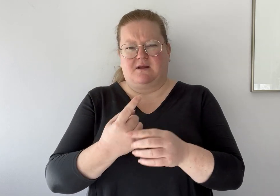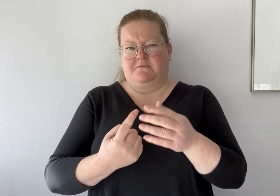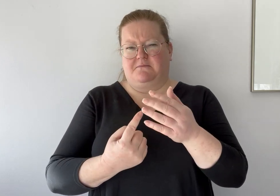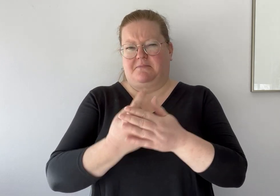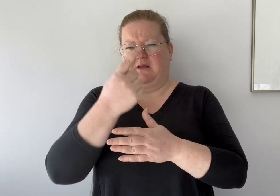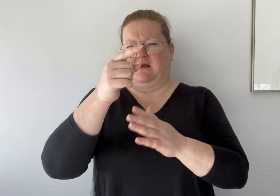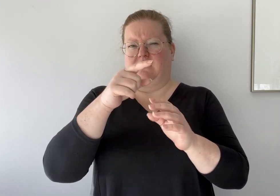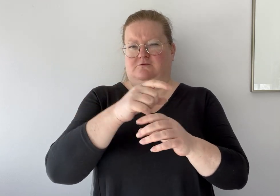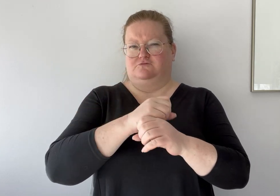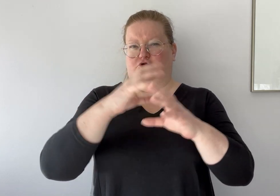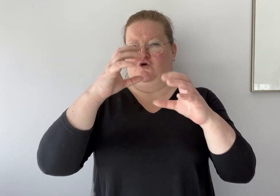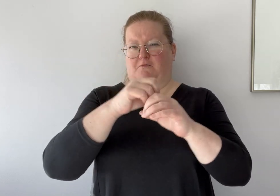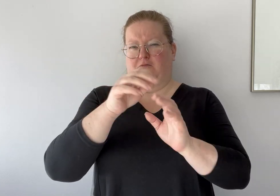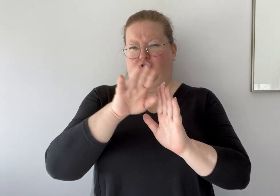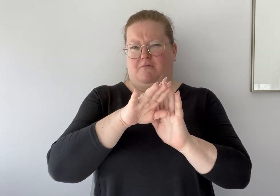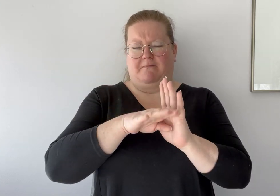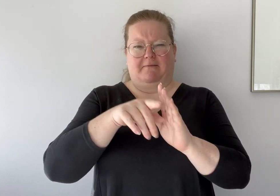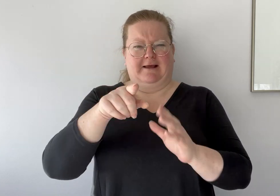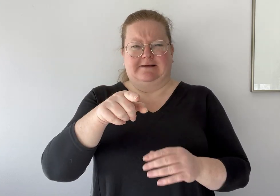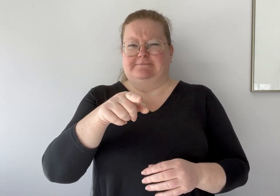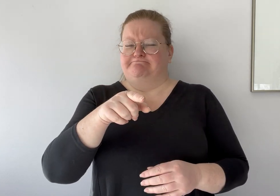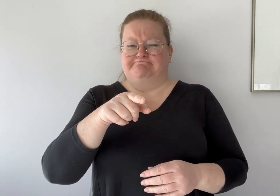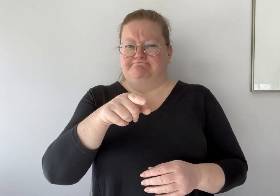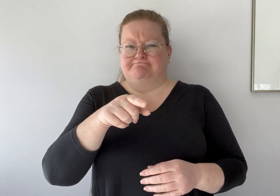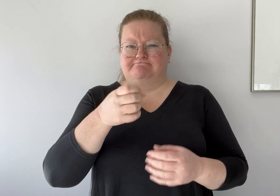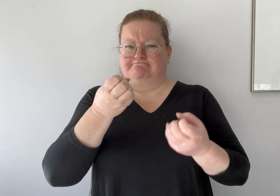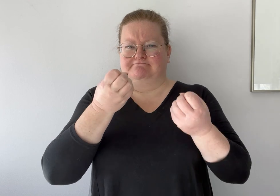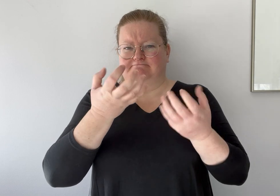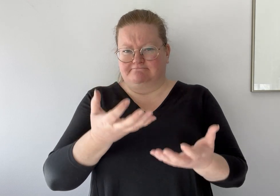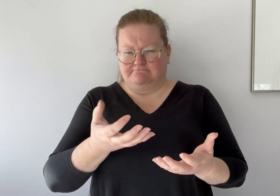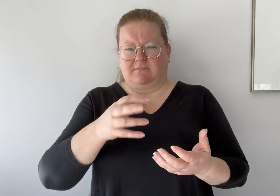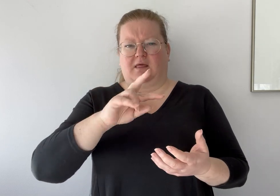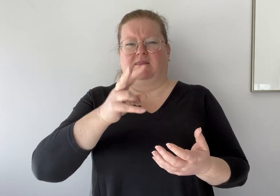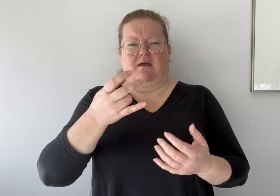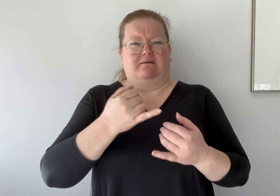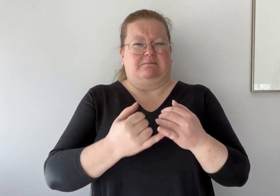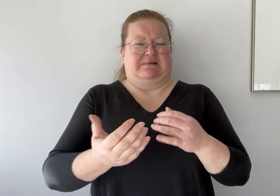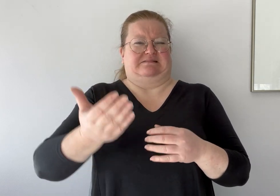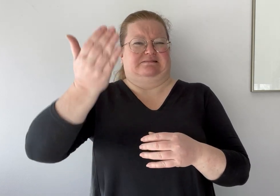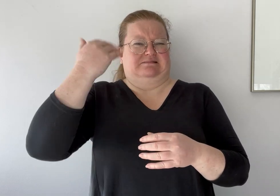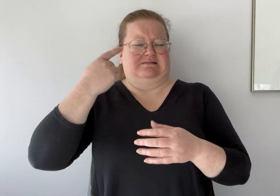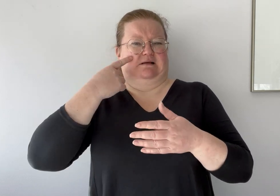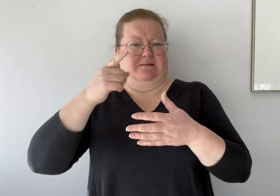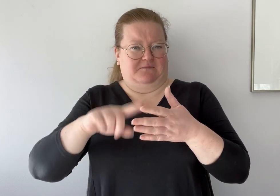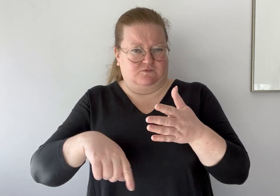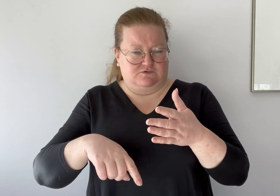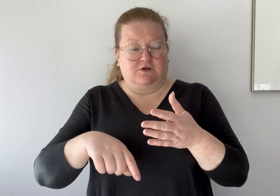Jos Zoom on sinulle uusi asia, tai viime kerrasta on jo aikaa, -